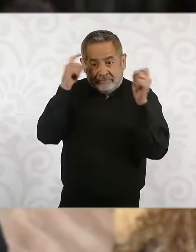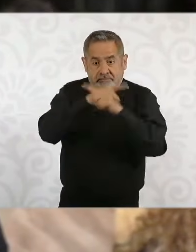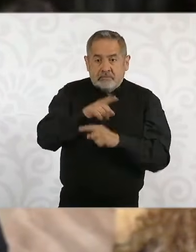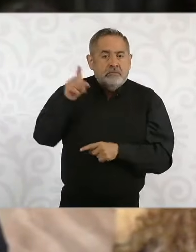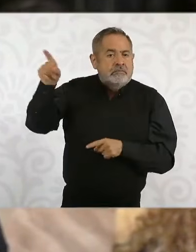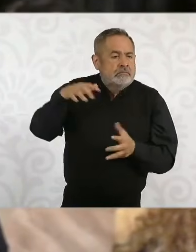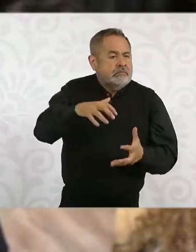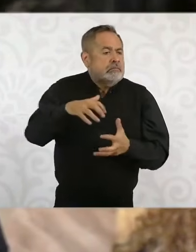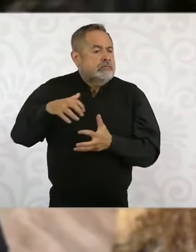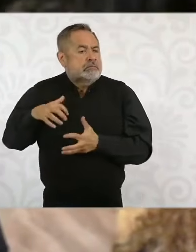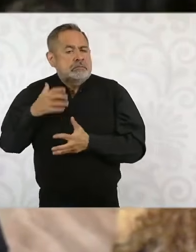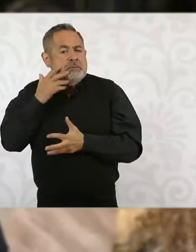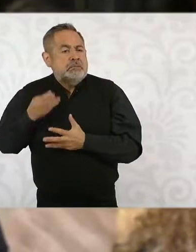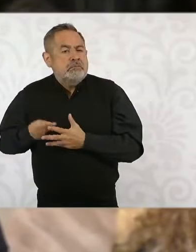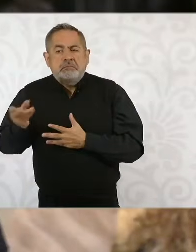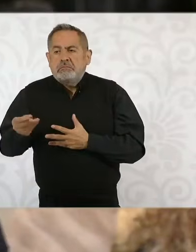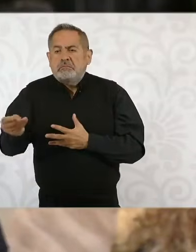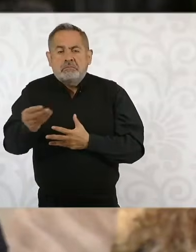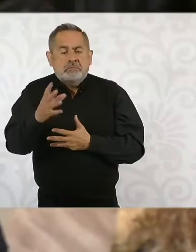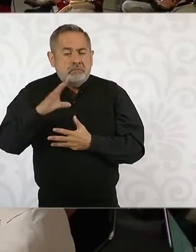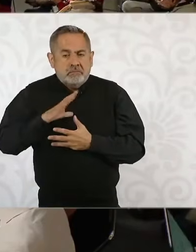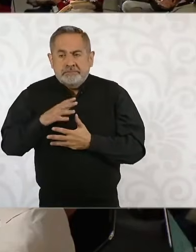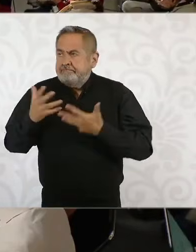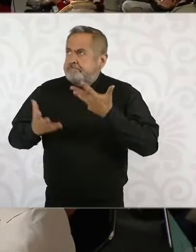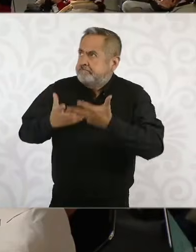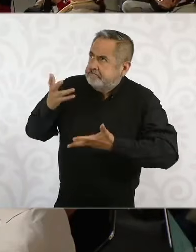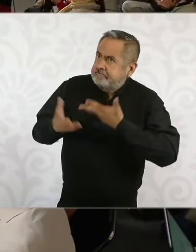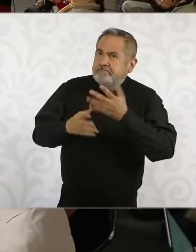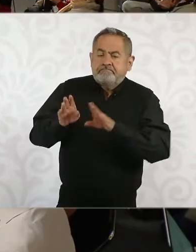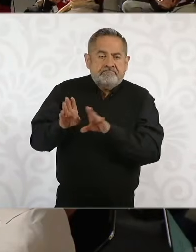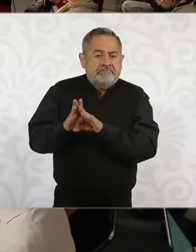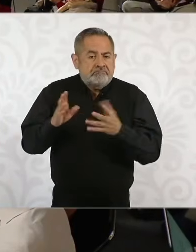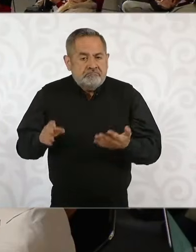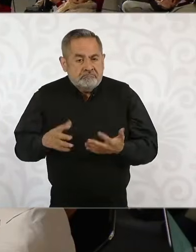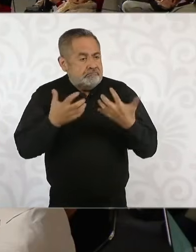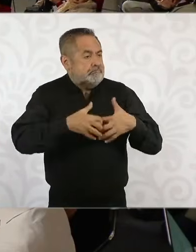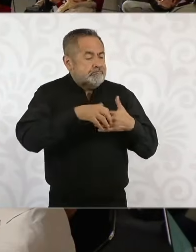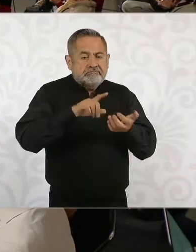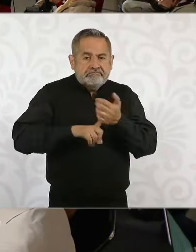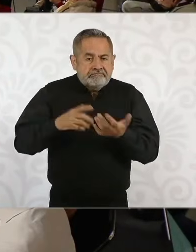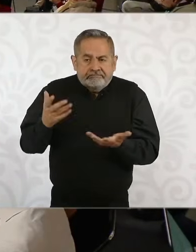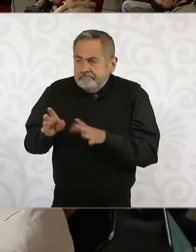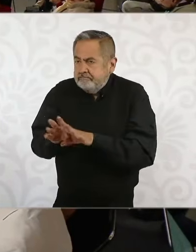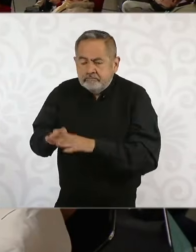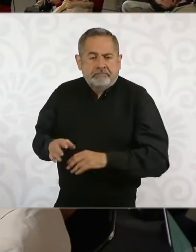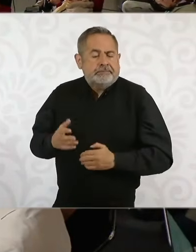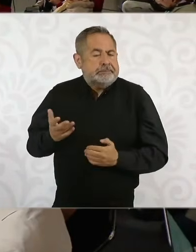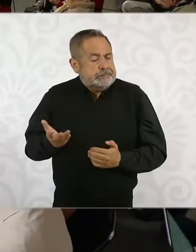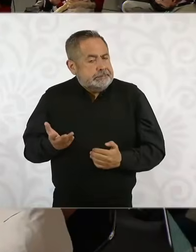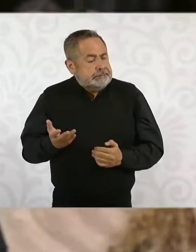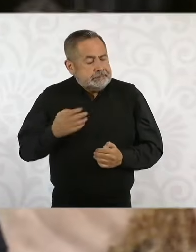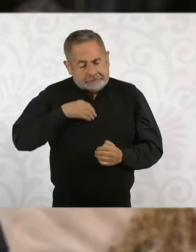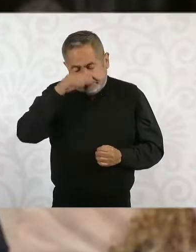había mecicamentos, no se daban abasto a en las industrias chinas. Entonces, eh quiero saber